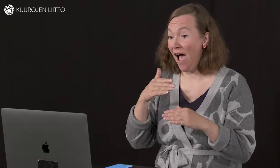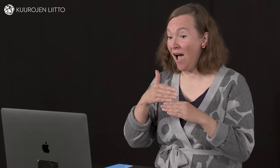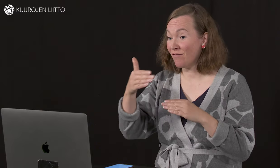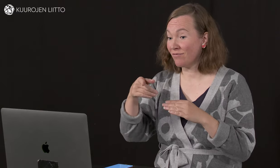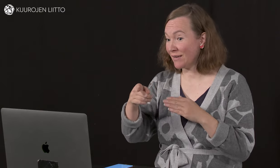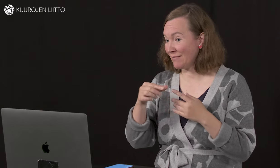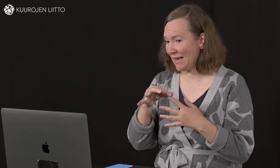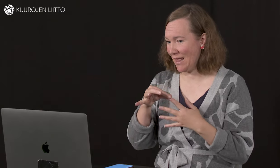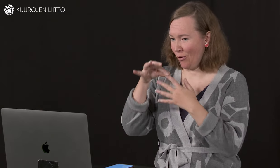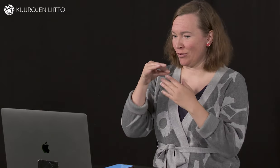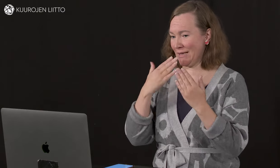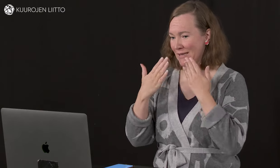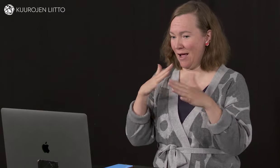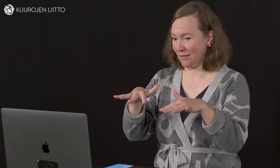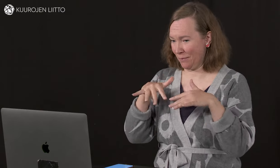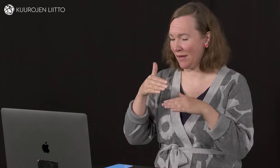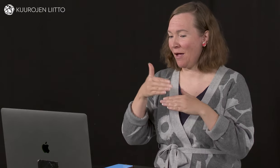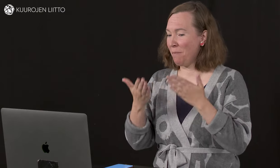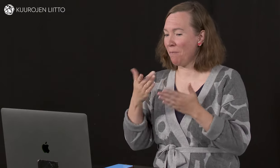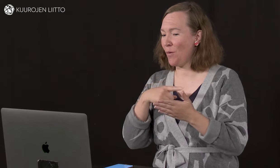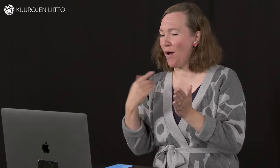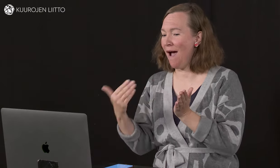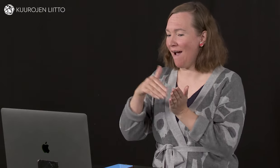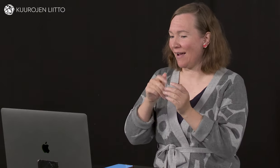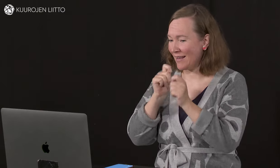Ylimääräisen yleiskokouksen jälkeen me ehkä haastattelemme sinua taas,